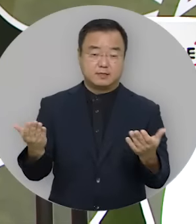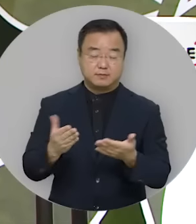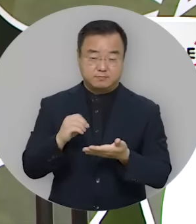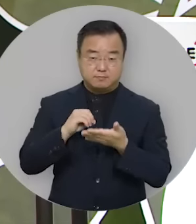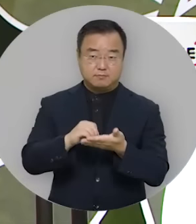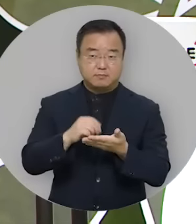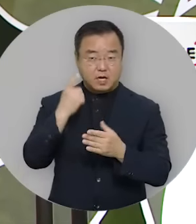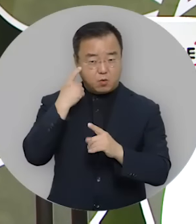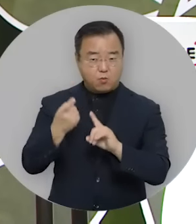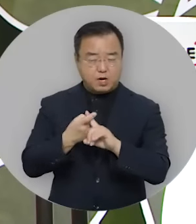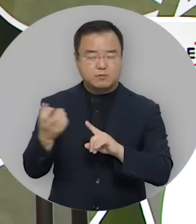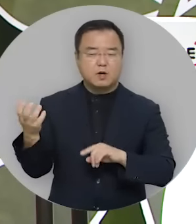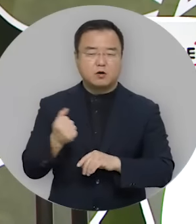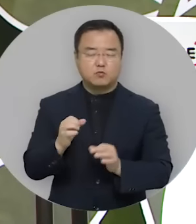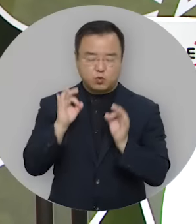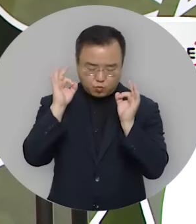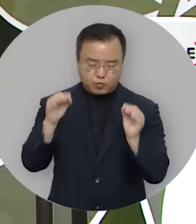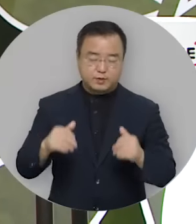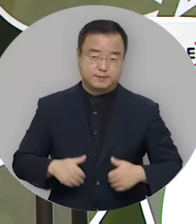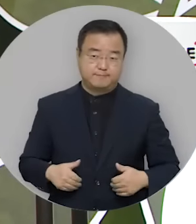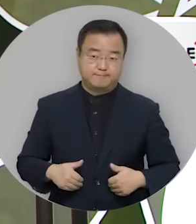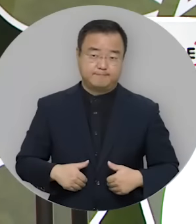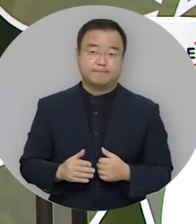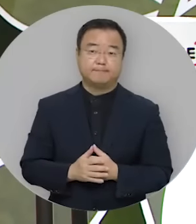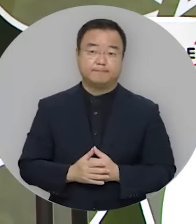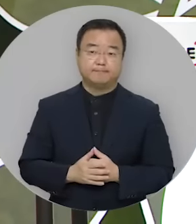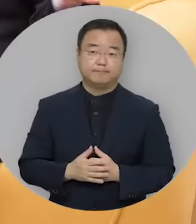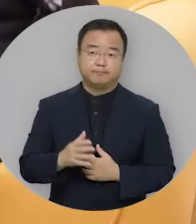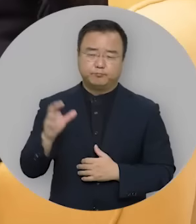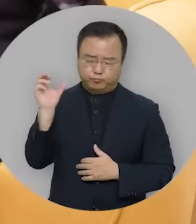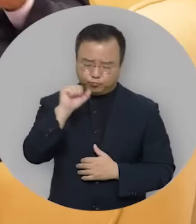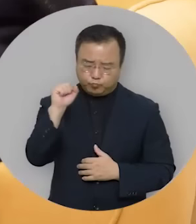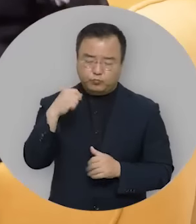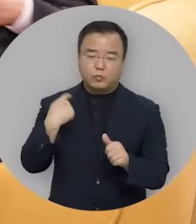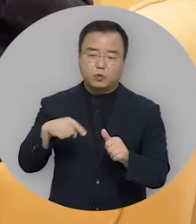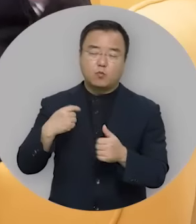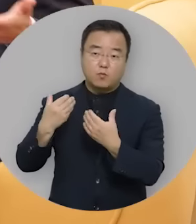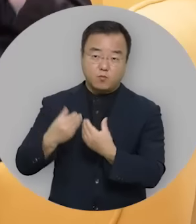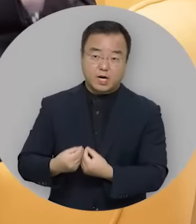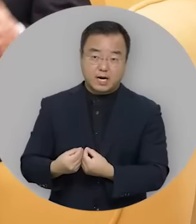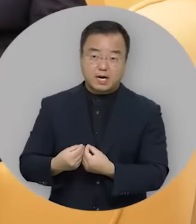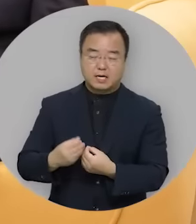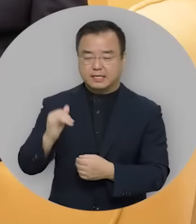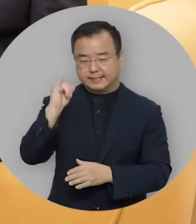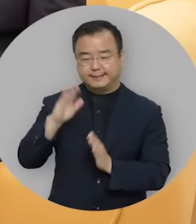더 관심을 많이 가지고 노력해야 할 것 같습니다. 그런데 이렇게 좋은 교육 사례들이 나오면